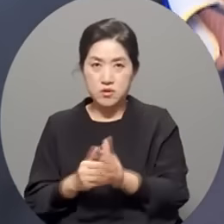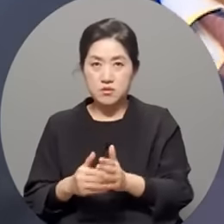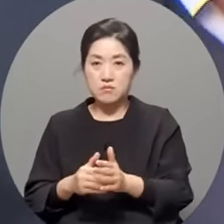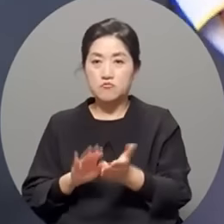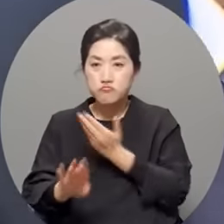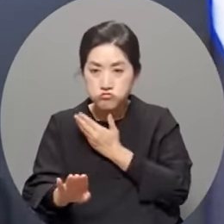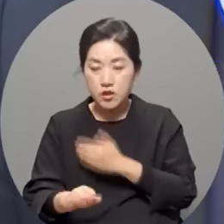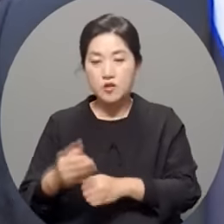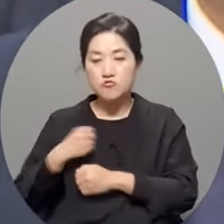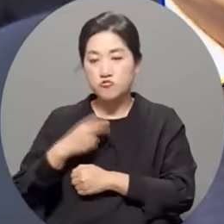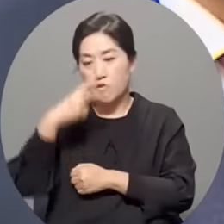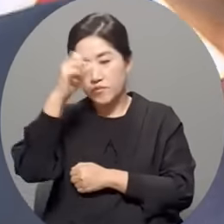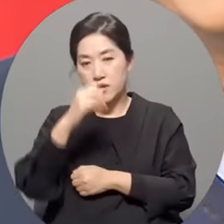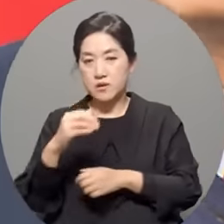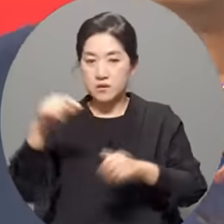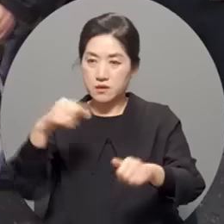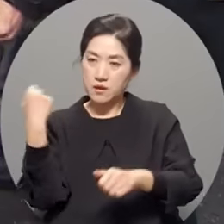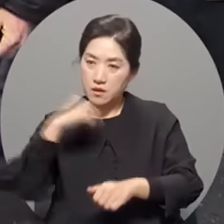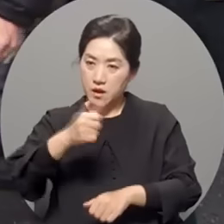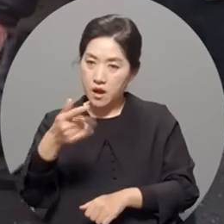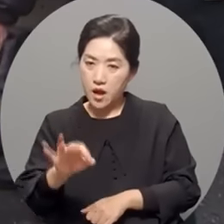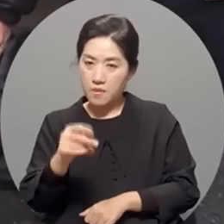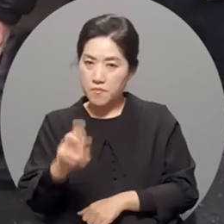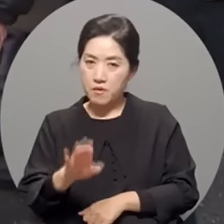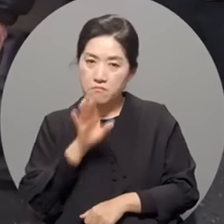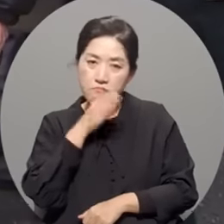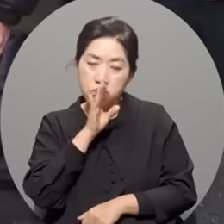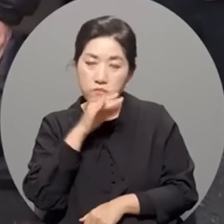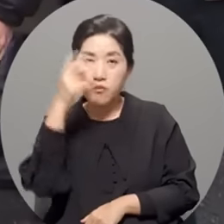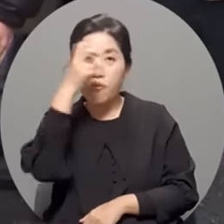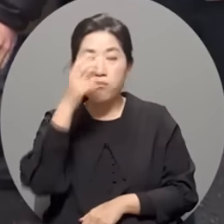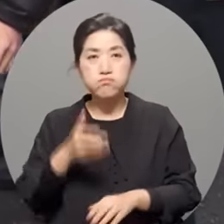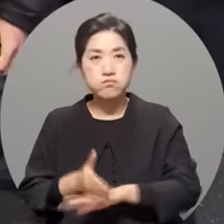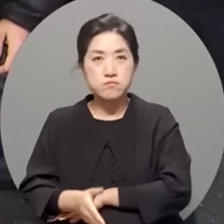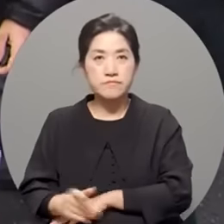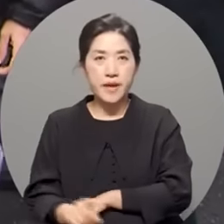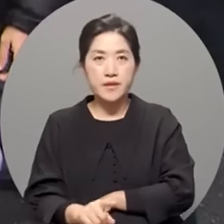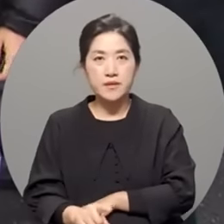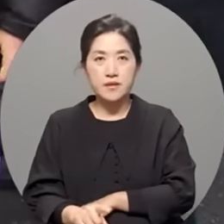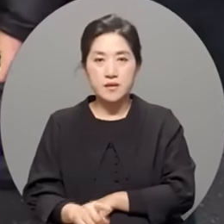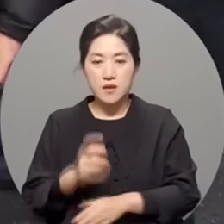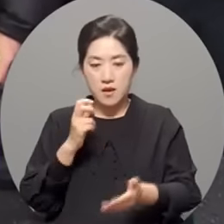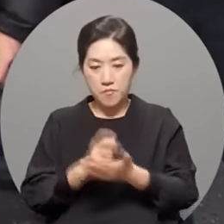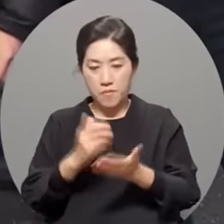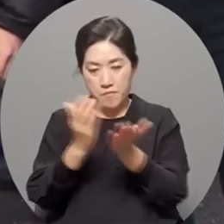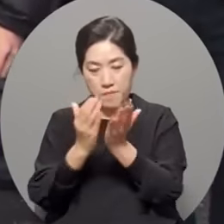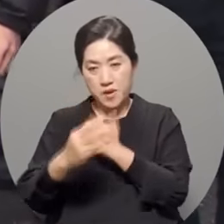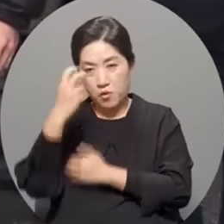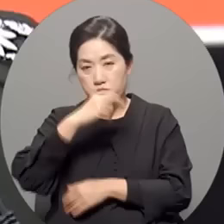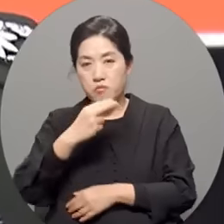해병대 수사관들까지 불러 조사를 벌이고 나서야 군 검찰이 항명 혐의에 대한 법리 검토를 진행했던 겁니다.